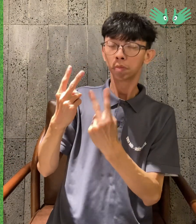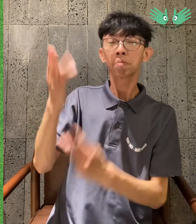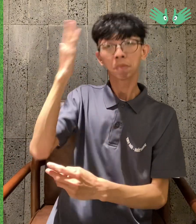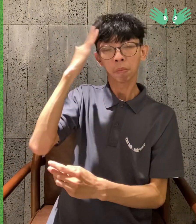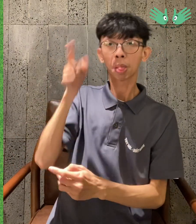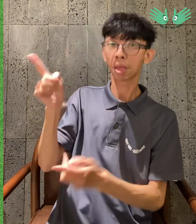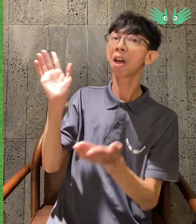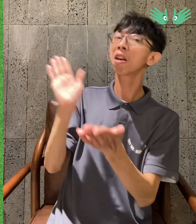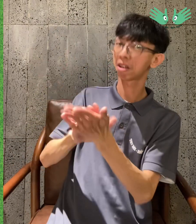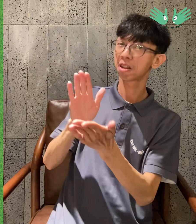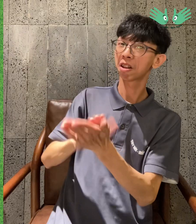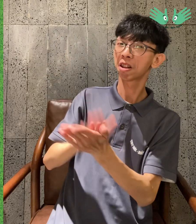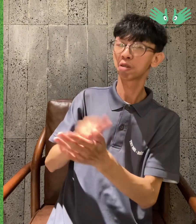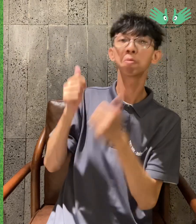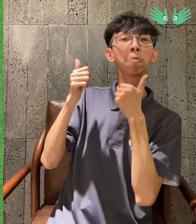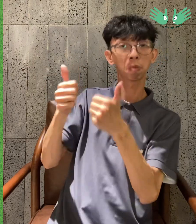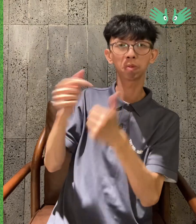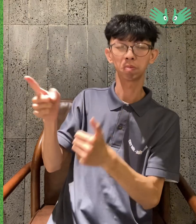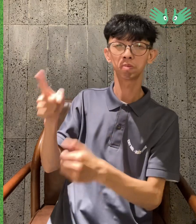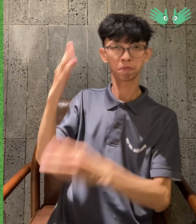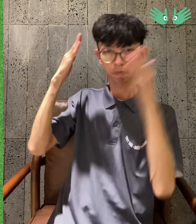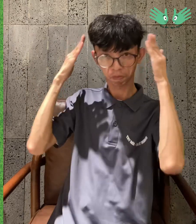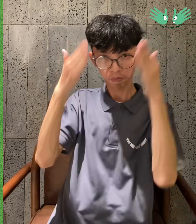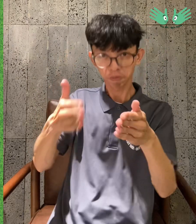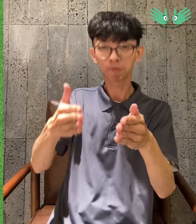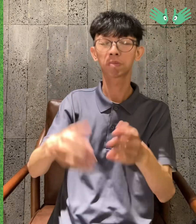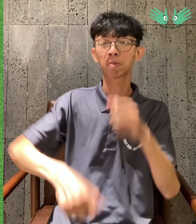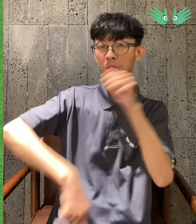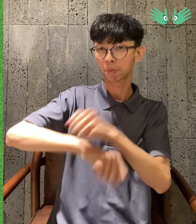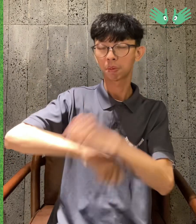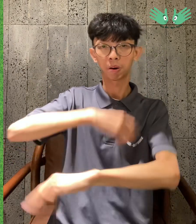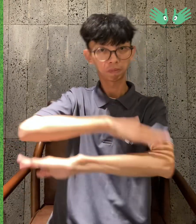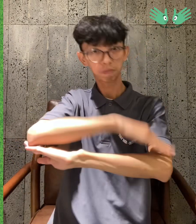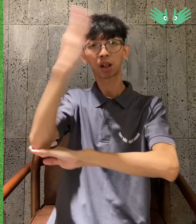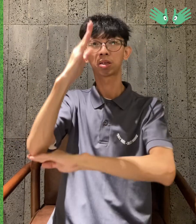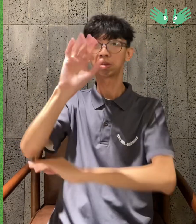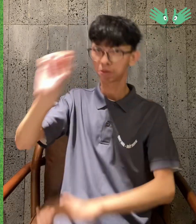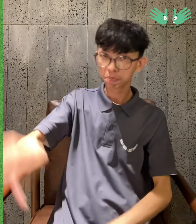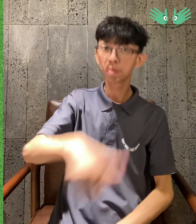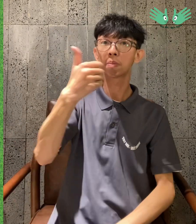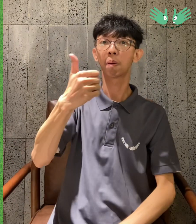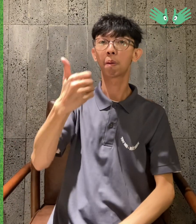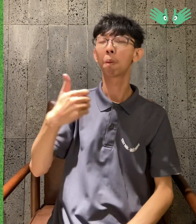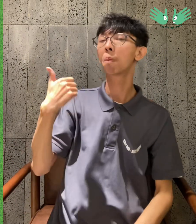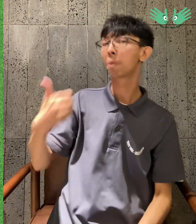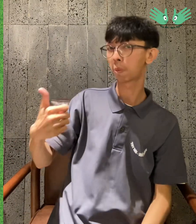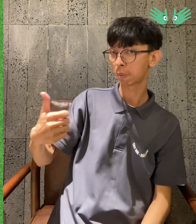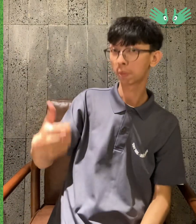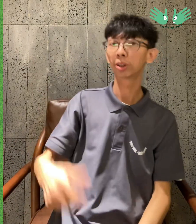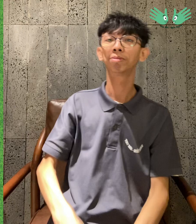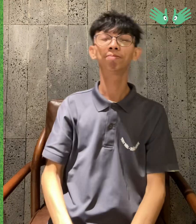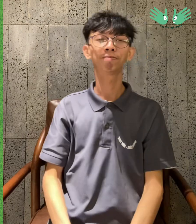ca ngợi tài năng của ông Park khiến nền bóng đá Việt Nam phát triển